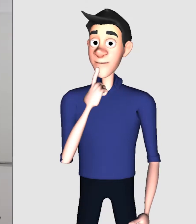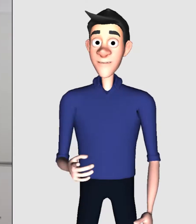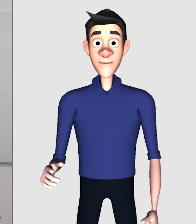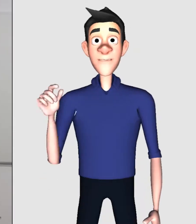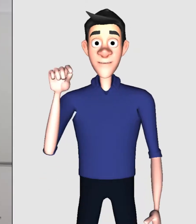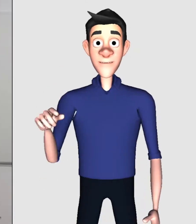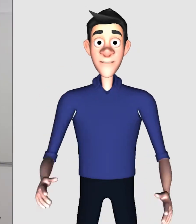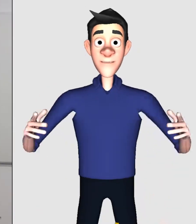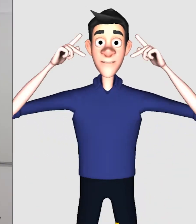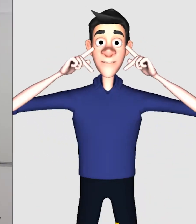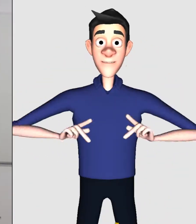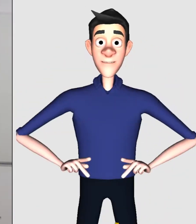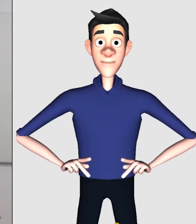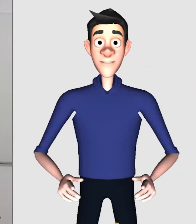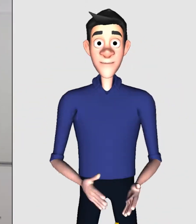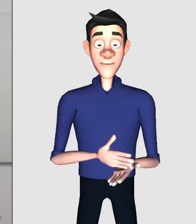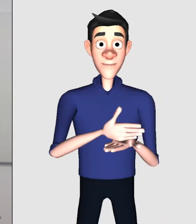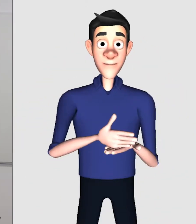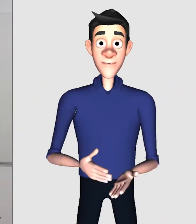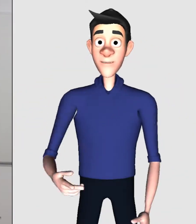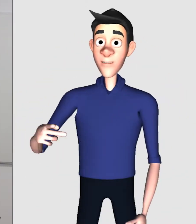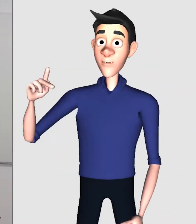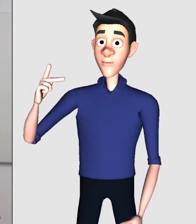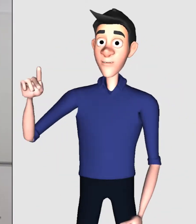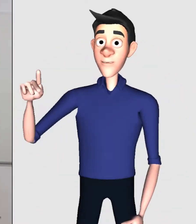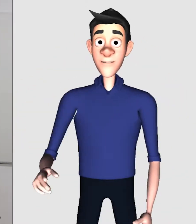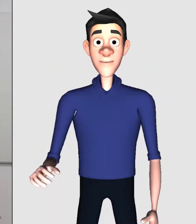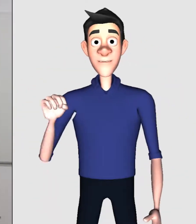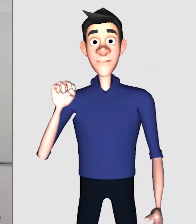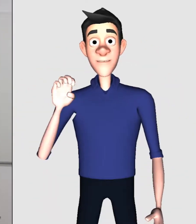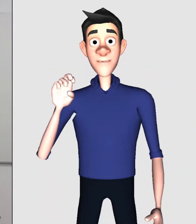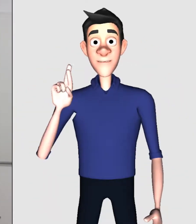Então vai ficar da seguinte forma.